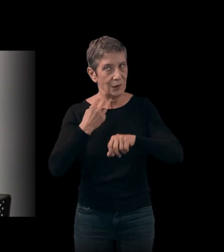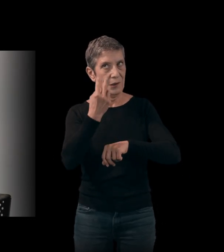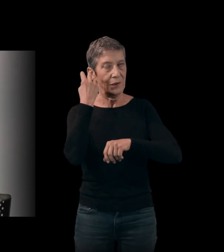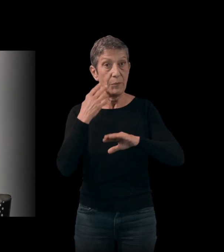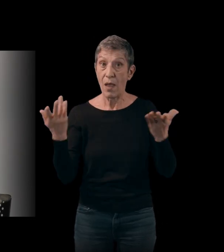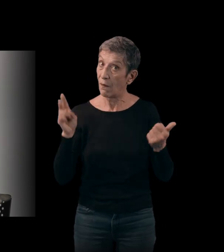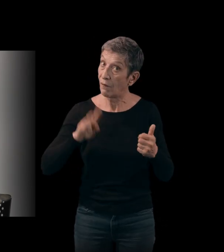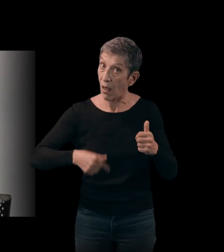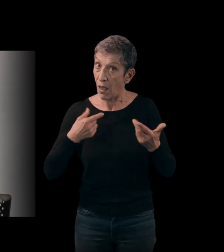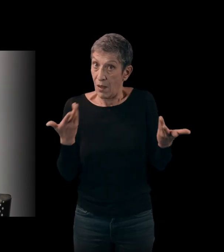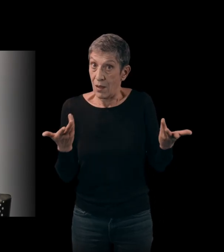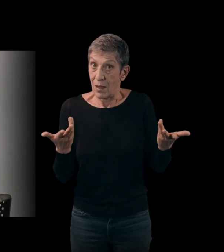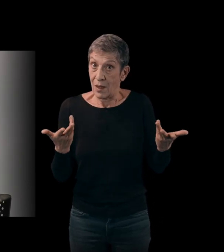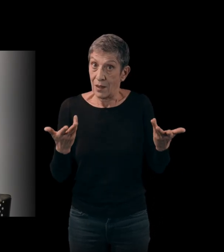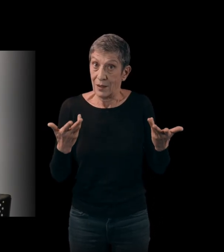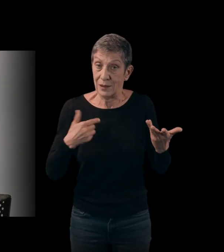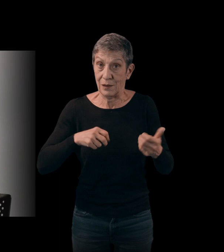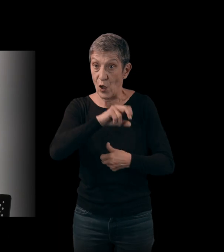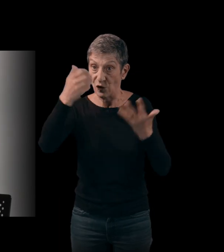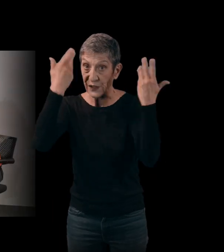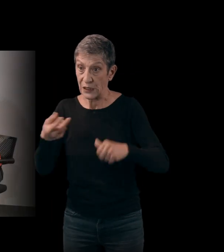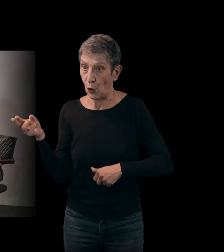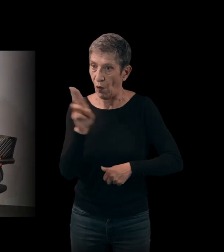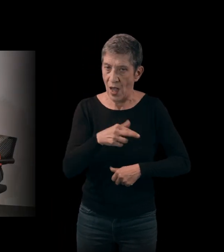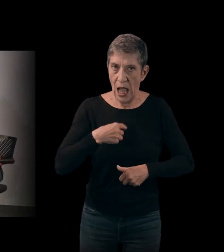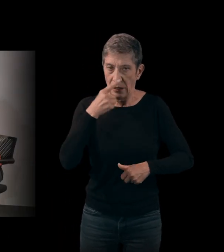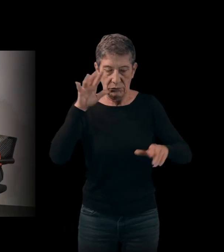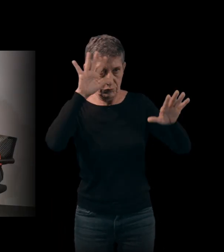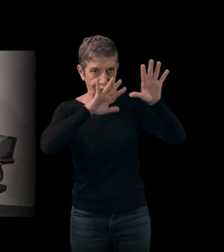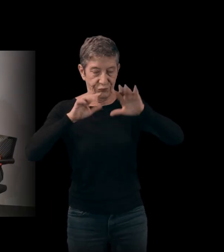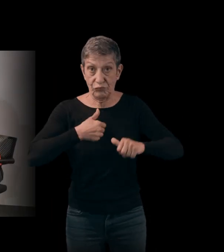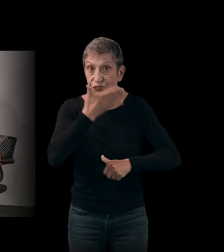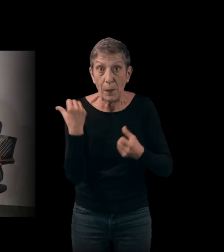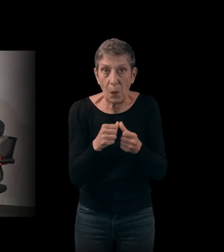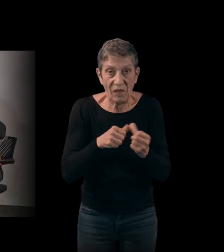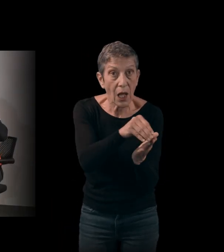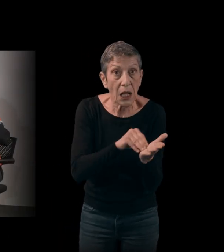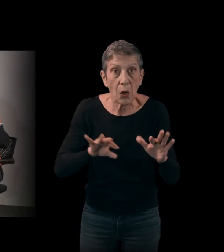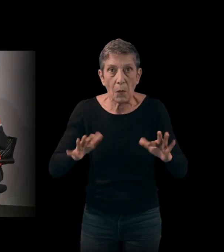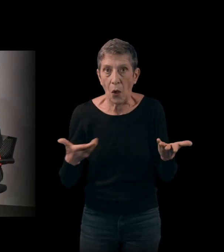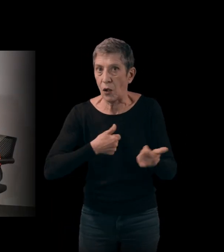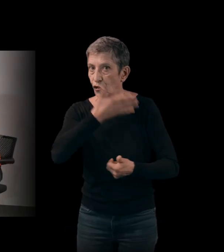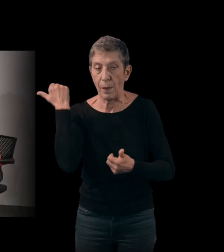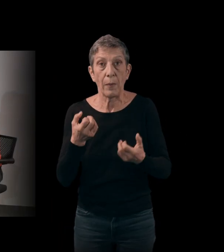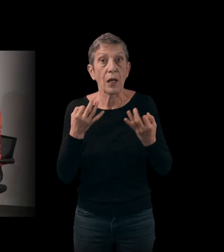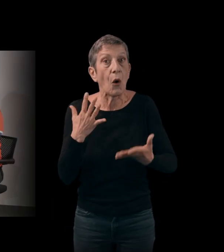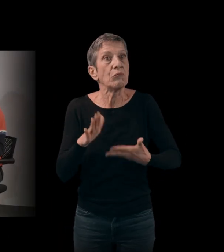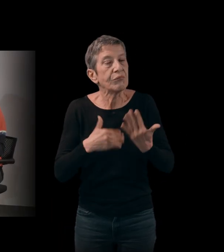pas très clair quand je sors de ces voyages, donc je ne sais pas trop quoi faire. Comme je ne sais pas trop quoi faire, le temps passe après le premier voyage.